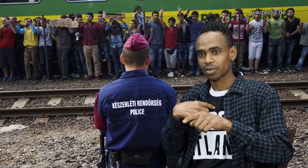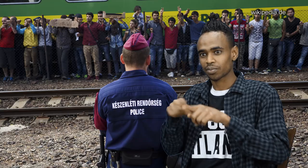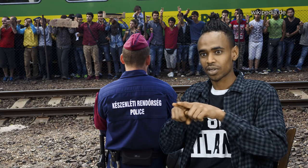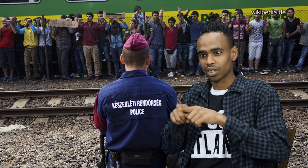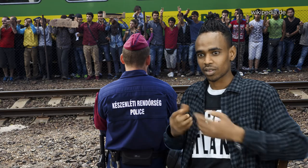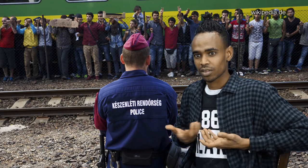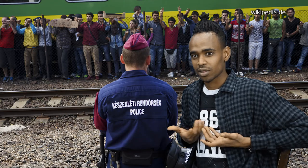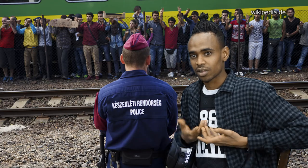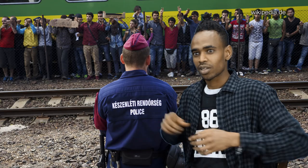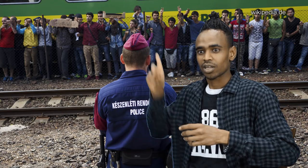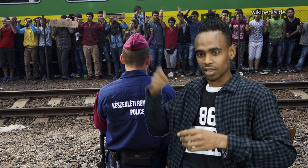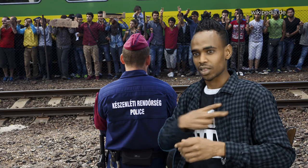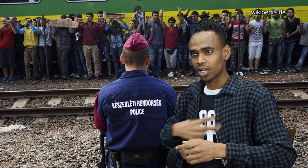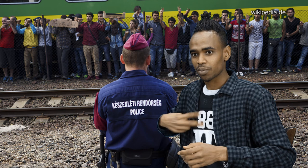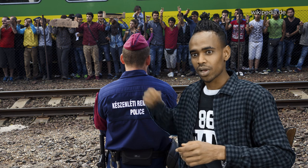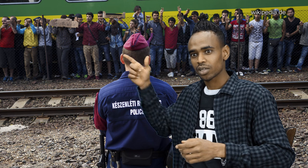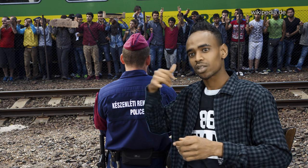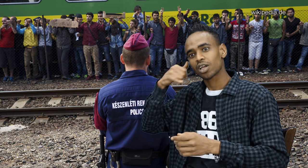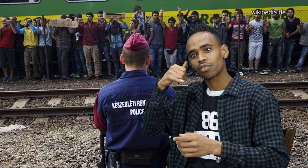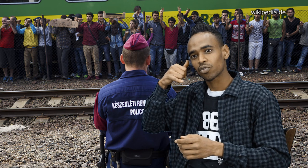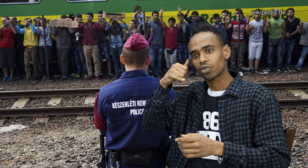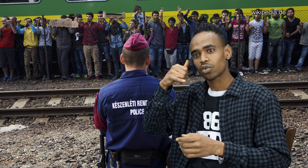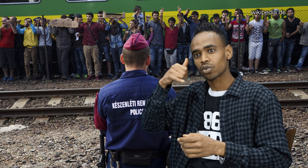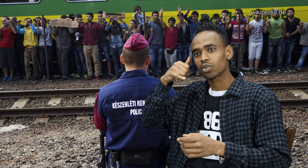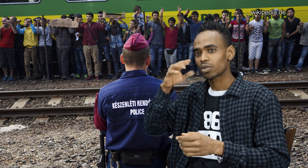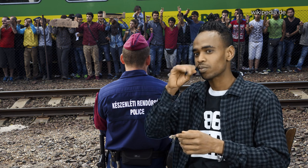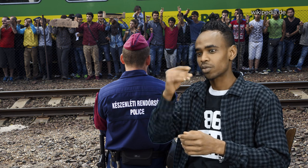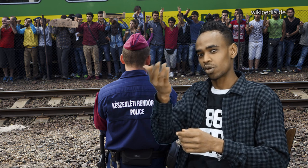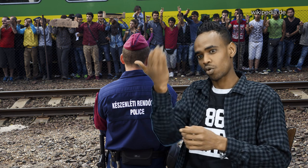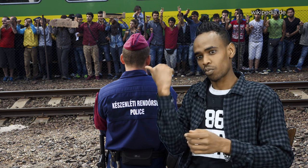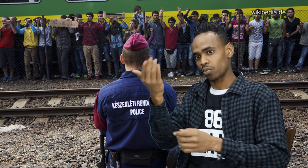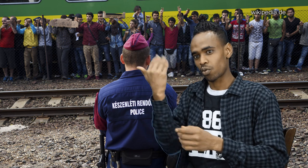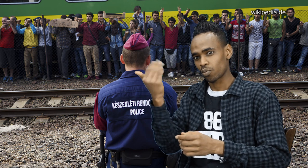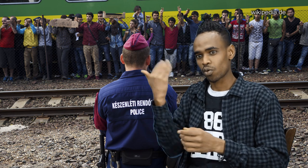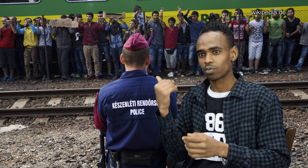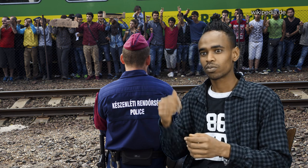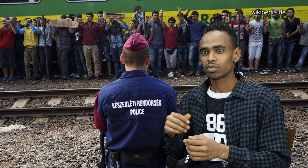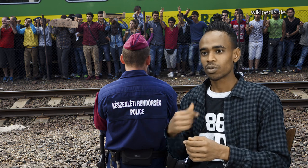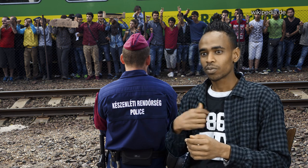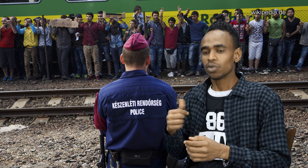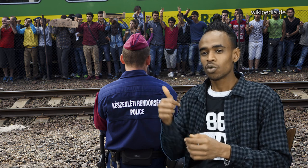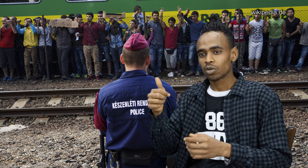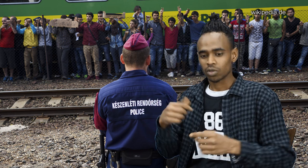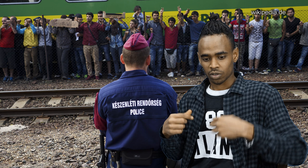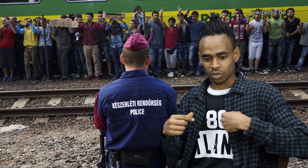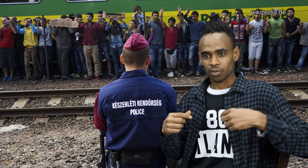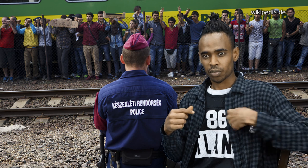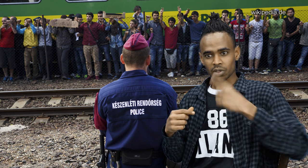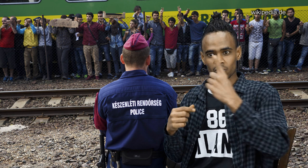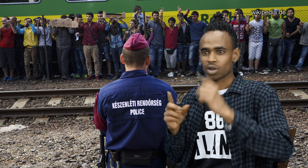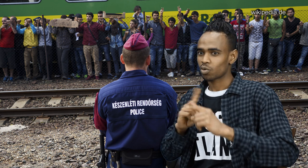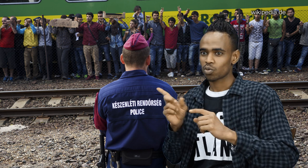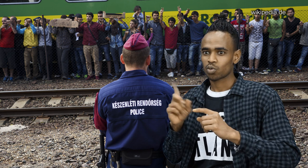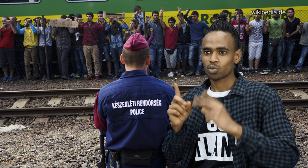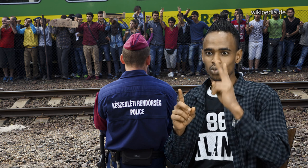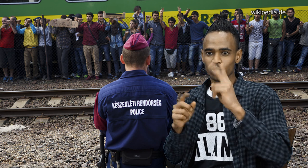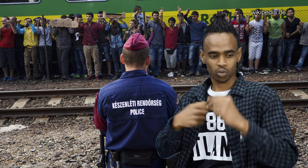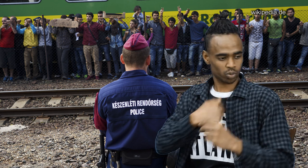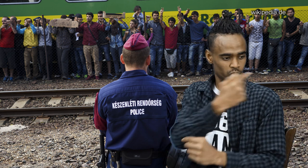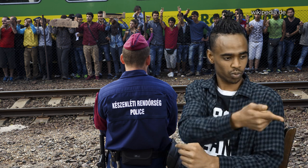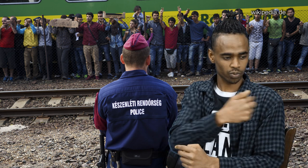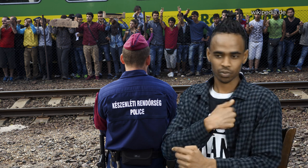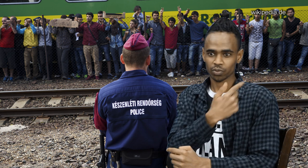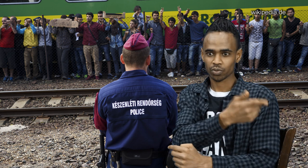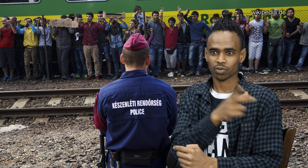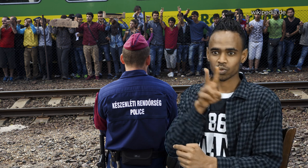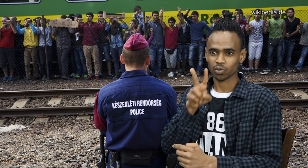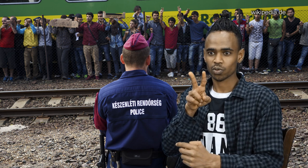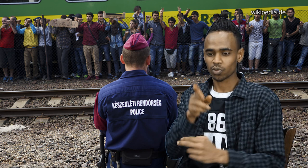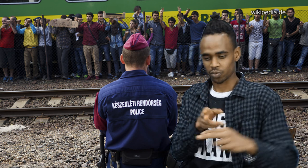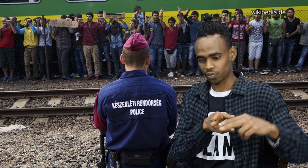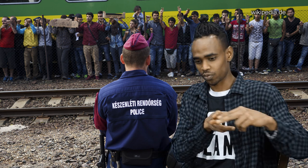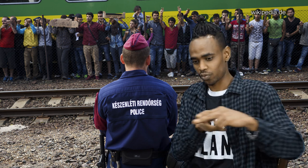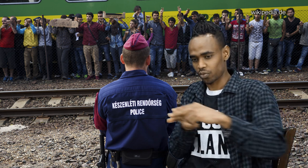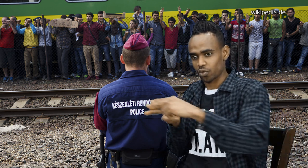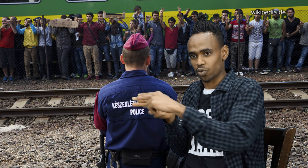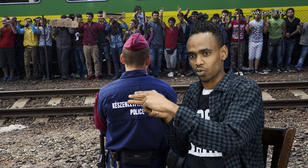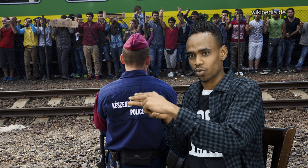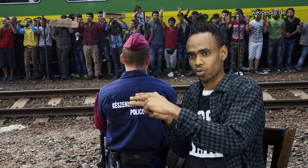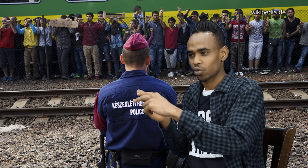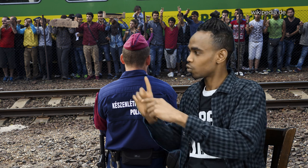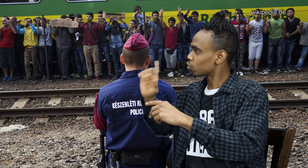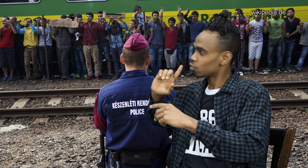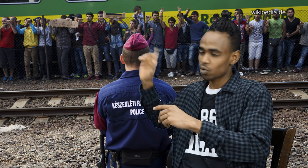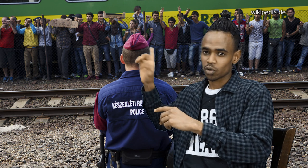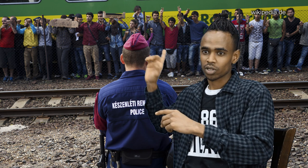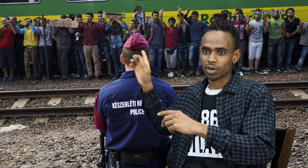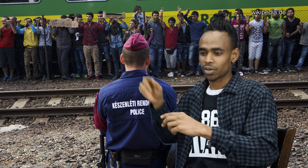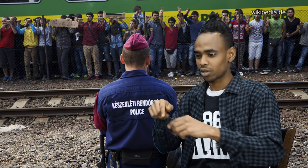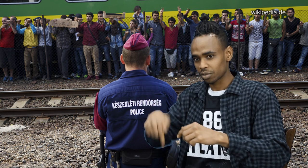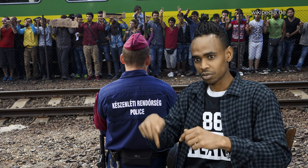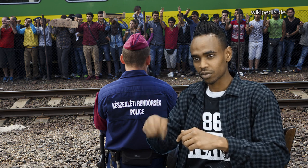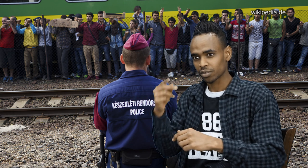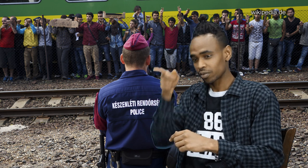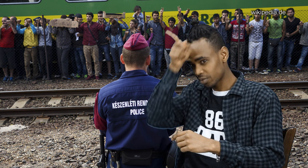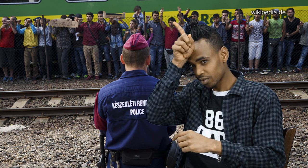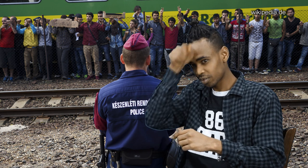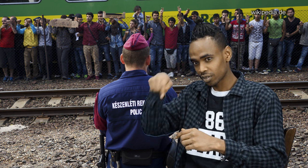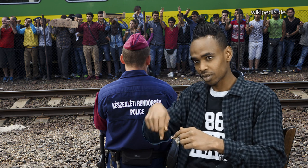Die Frau meines Bruders rief mich an: Komm nach Dänemark! So flüchtete ich mit einer weiteren Person auch quer durch Deutschland.